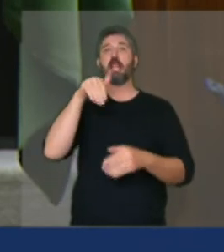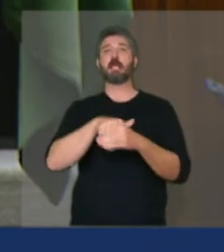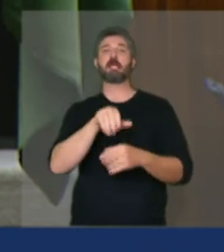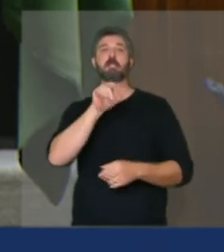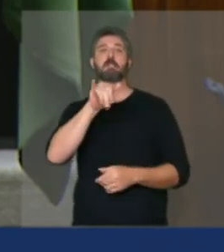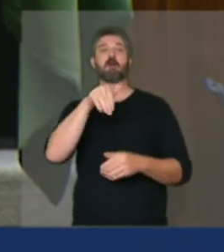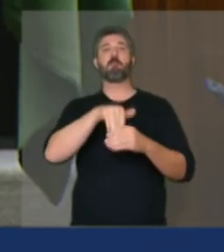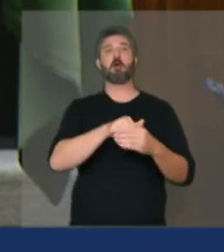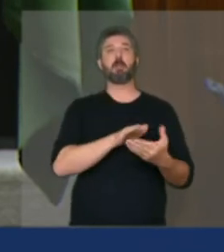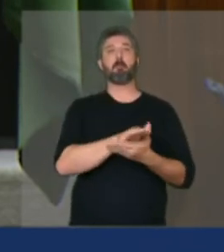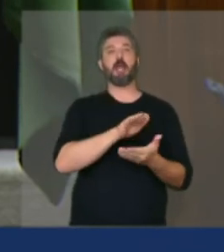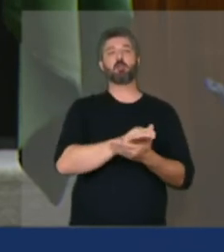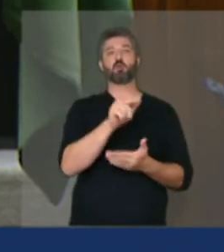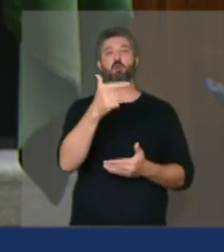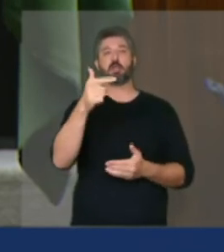BOLSONARO, QUE NÃO GOSTA DE VACINA, NÃO GOSTA DE VOTO